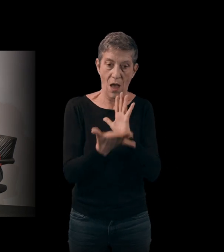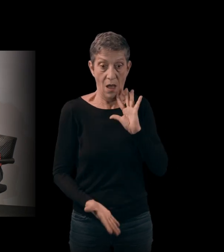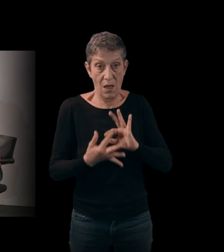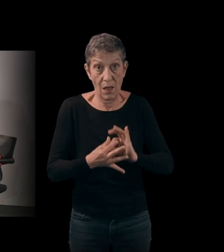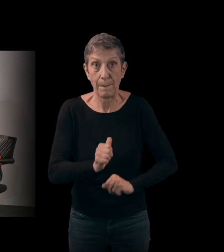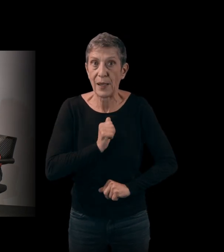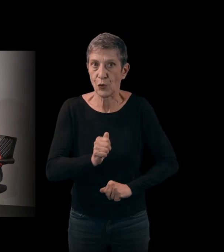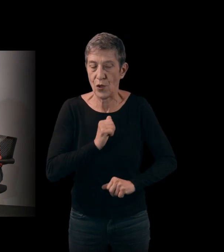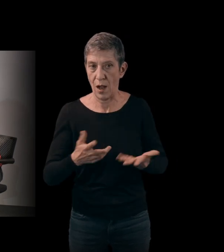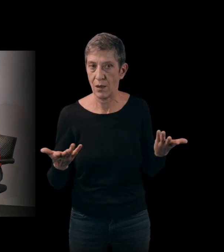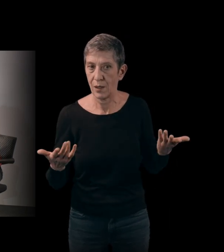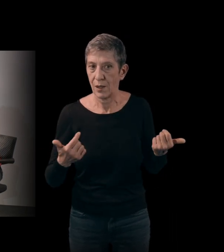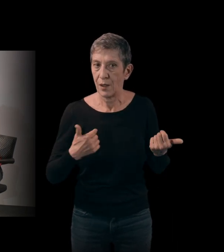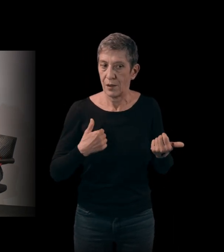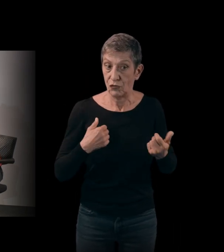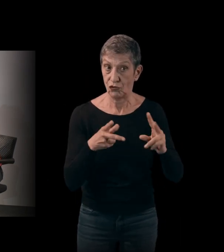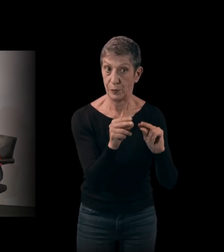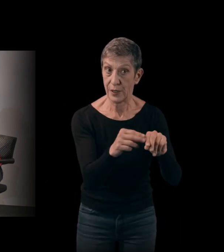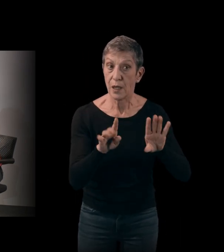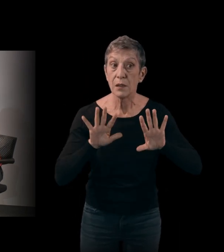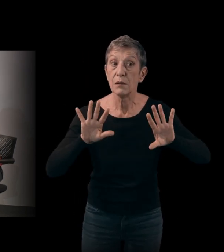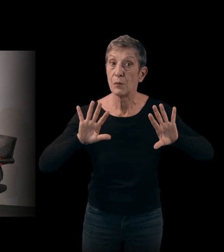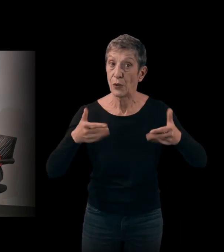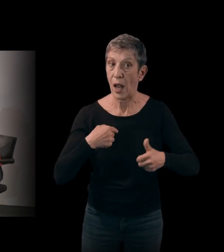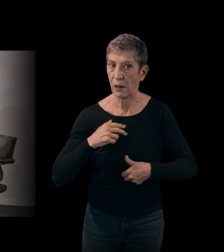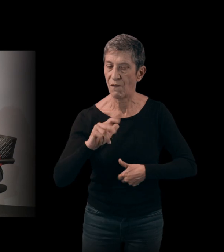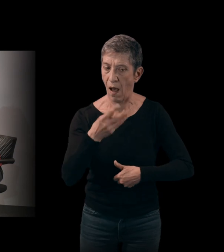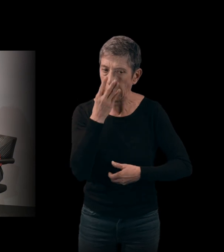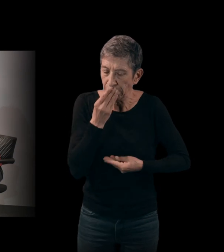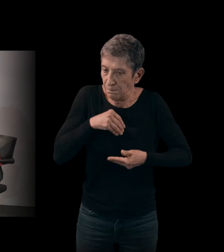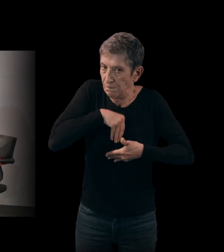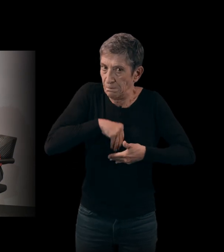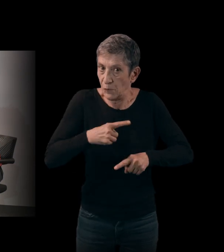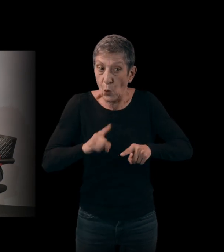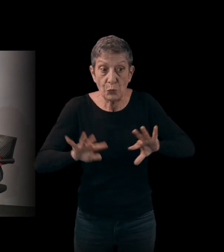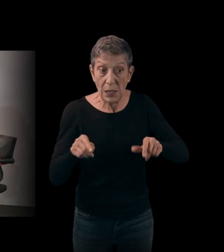des choses que, parfois, peuvent ressentir (l'été) et qui travaillent forcément.